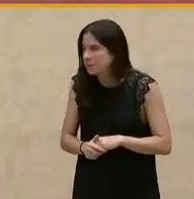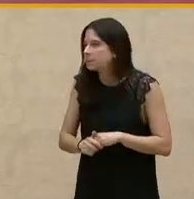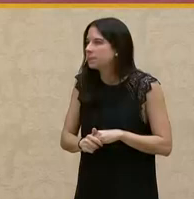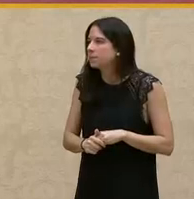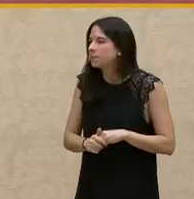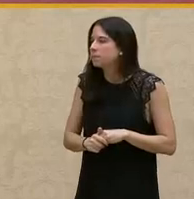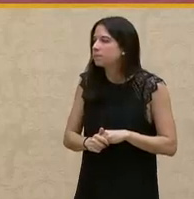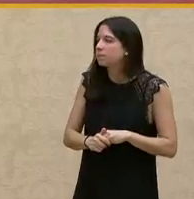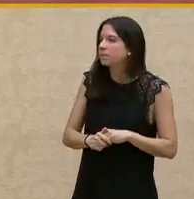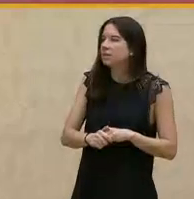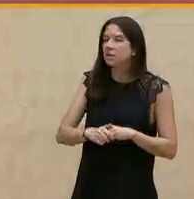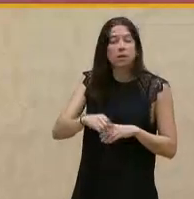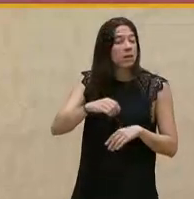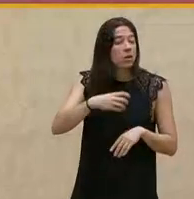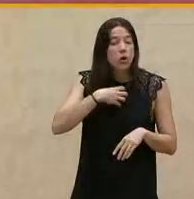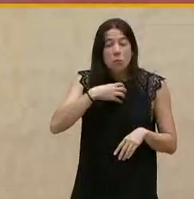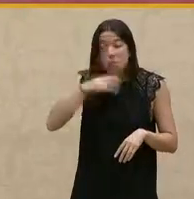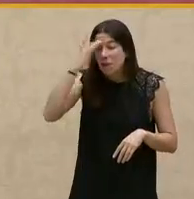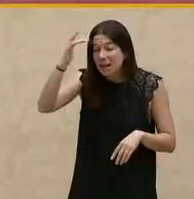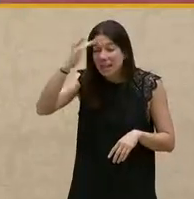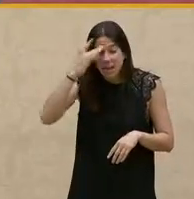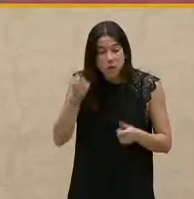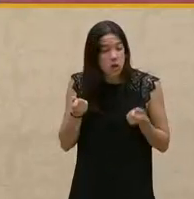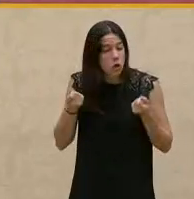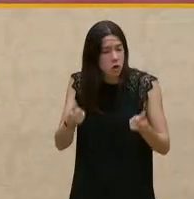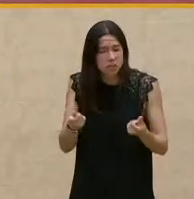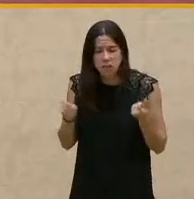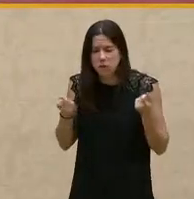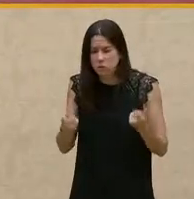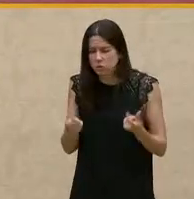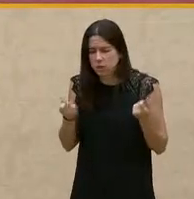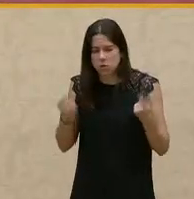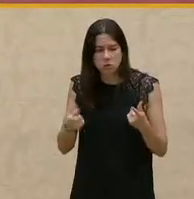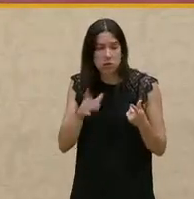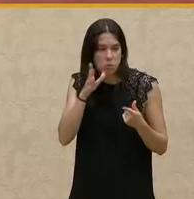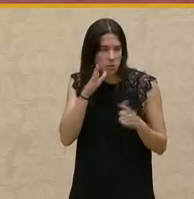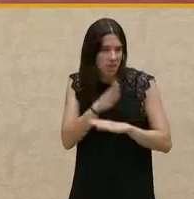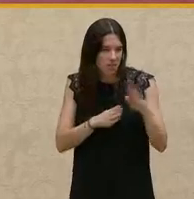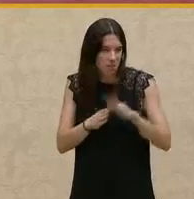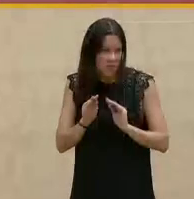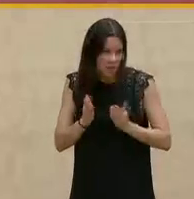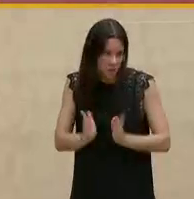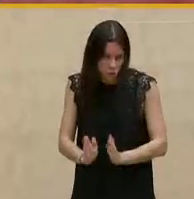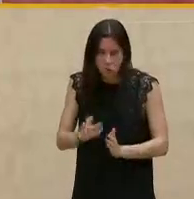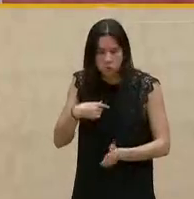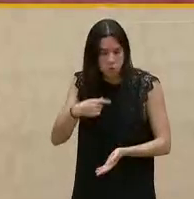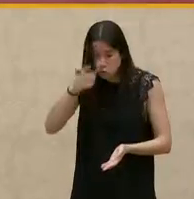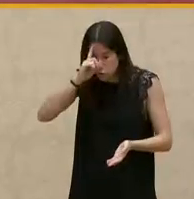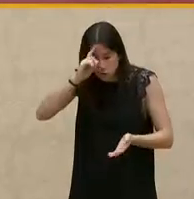económicos excesivos que podéis sufrir. Pero creo que es necesario que nos planteemos, a futuro,